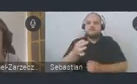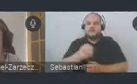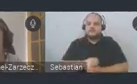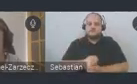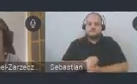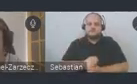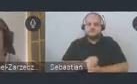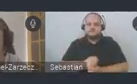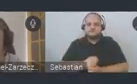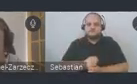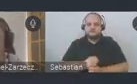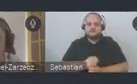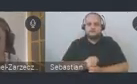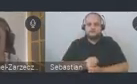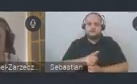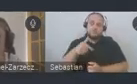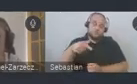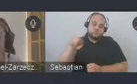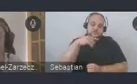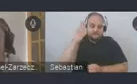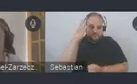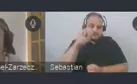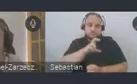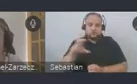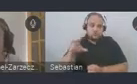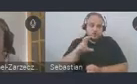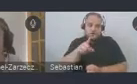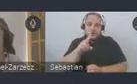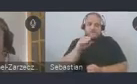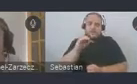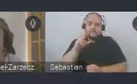jak sądzicie - może jak wiecie - czy kompetencje cyfrowe Polaków,